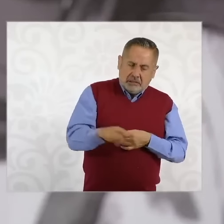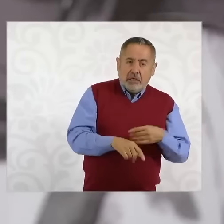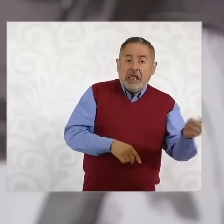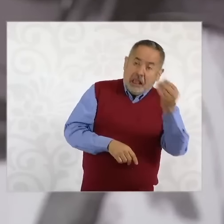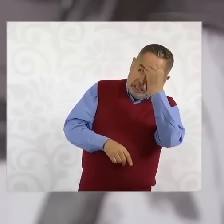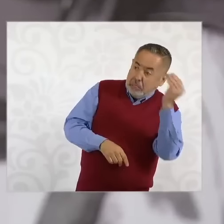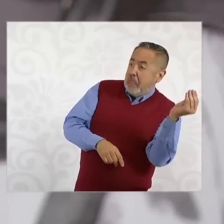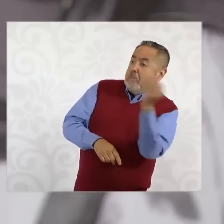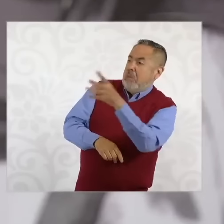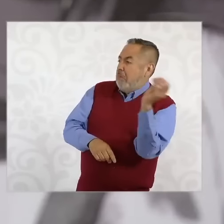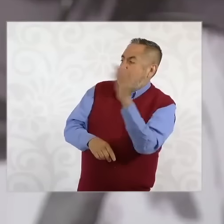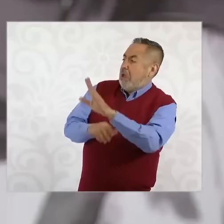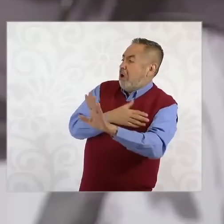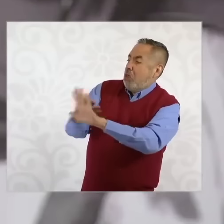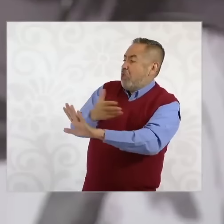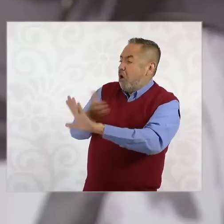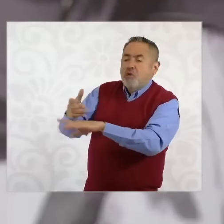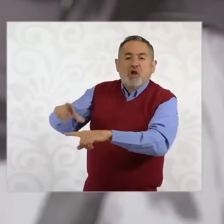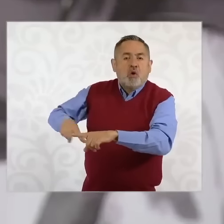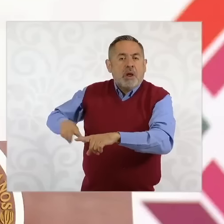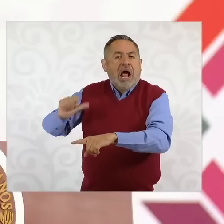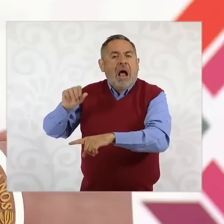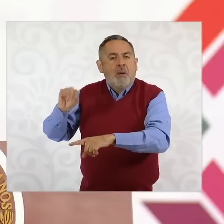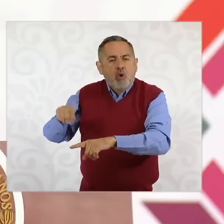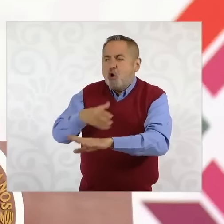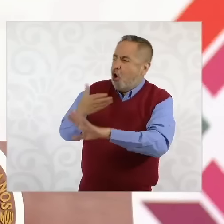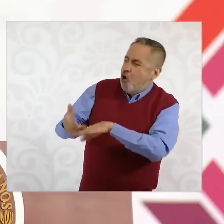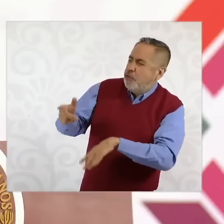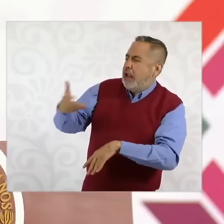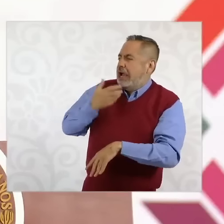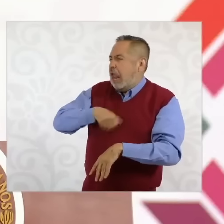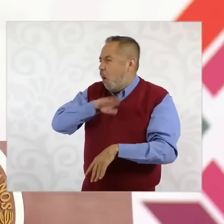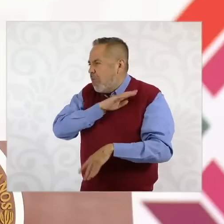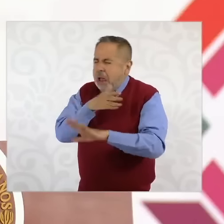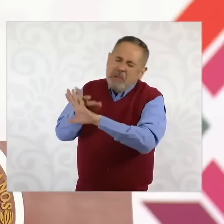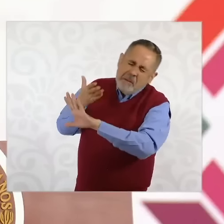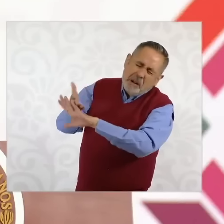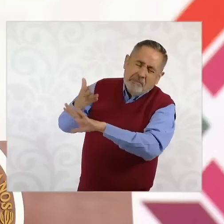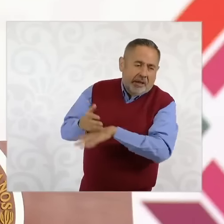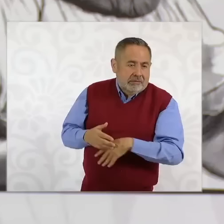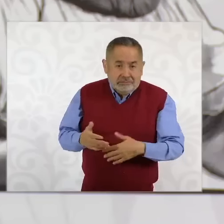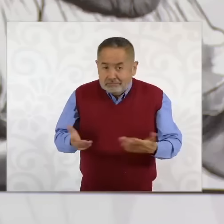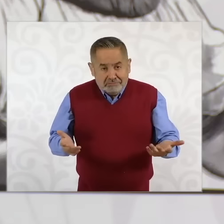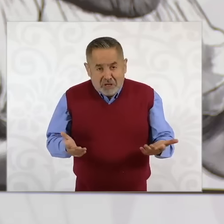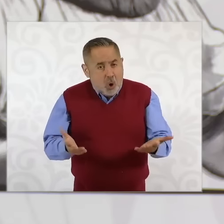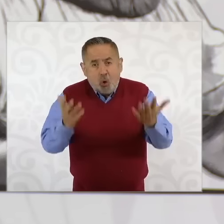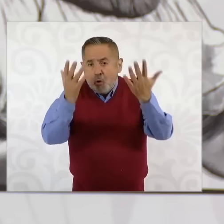y al gobierno del presidente López Obrador, pero no tiene absolutamente ninguna base, al contrario,